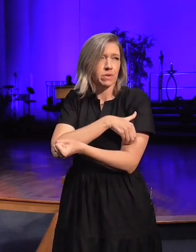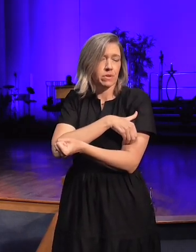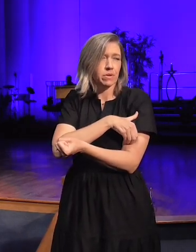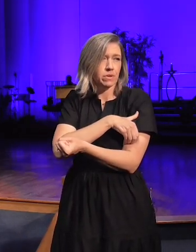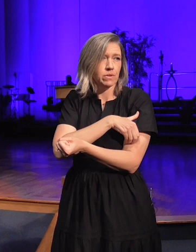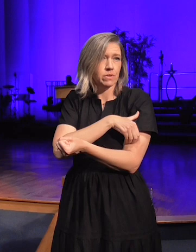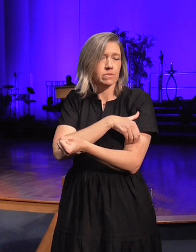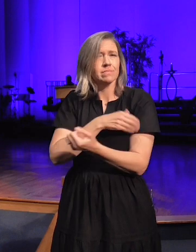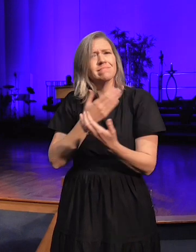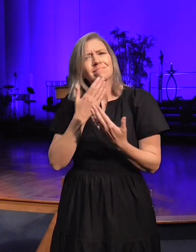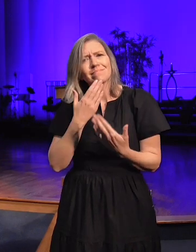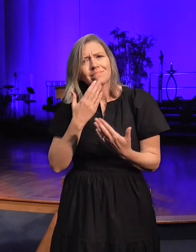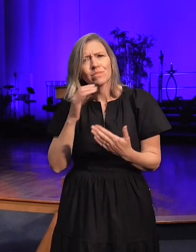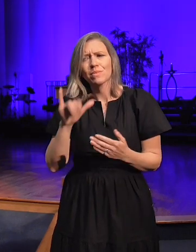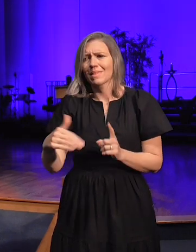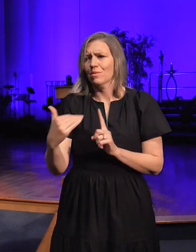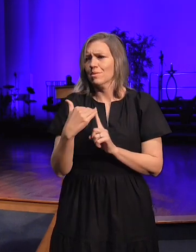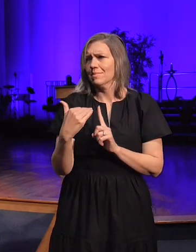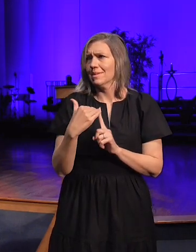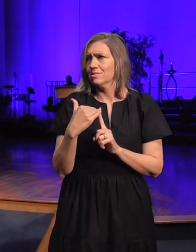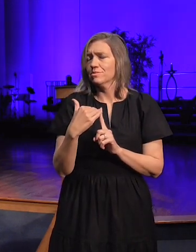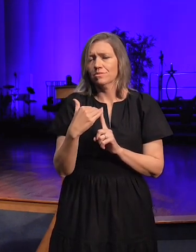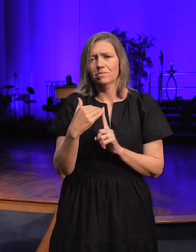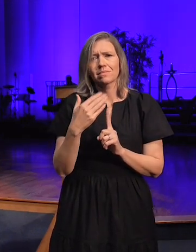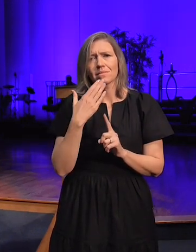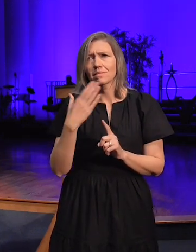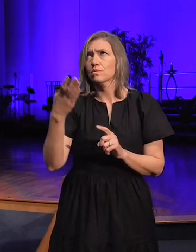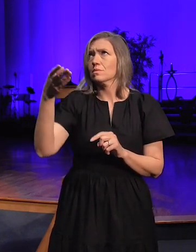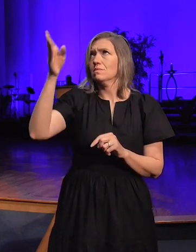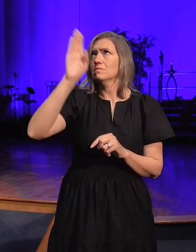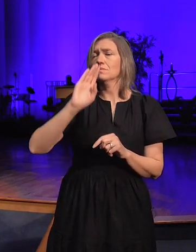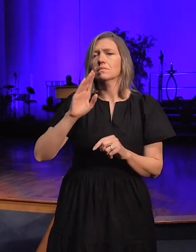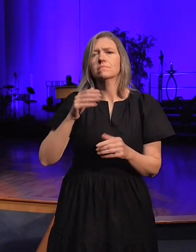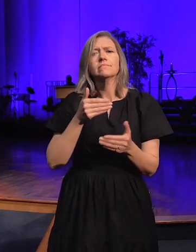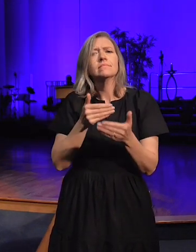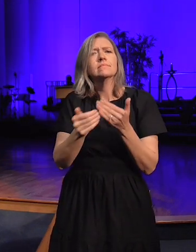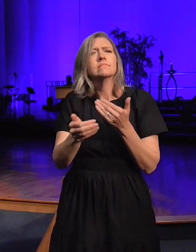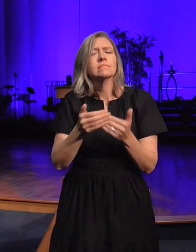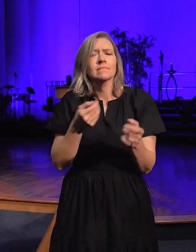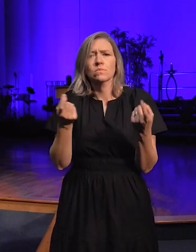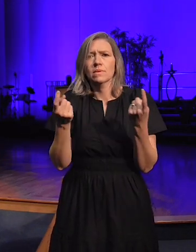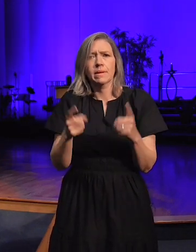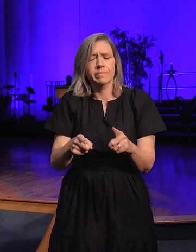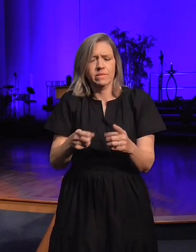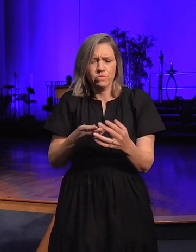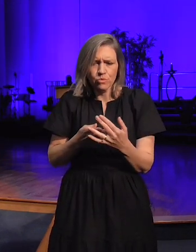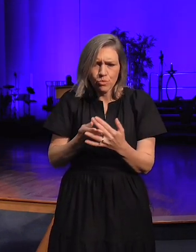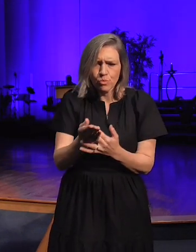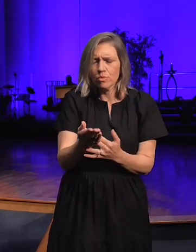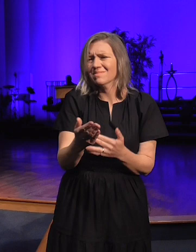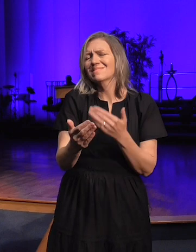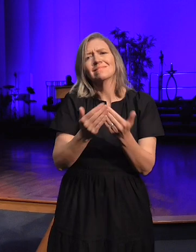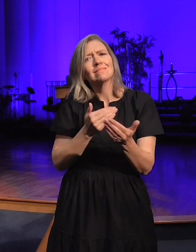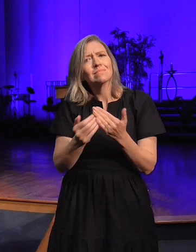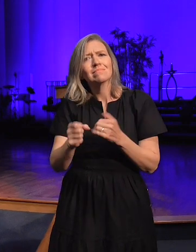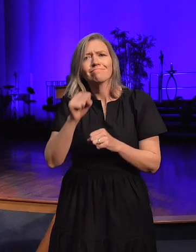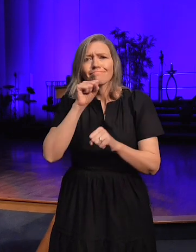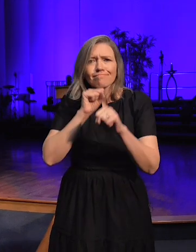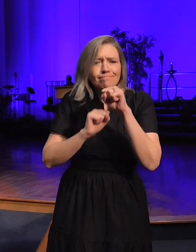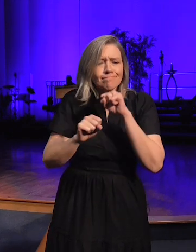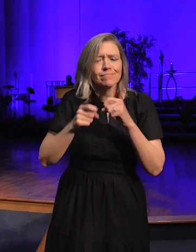recordatorio para todos nosotros, Dios, y no importa lo que vayamos. a través de las pruebas y tribulaciones